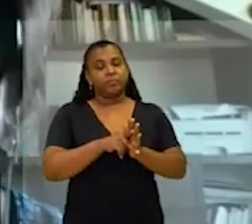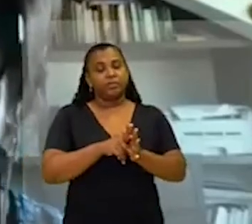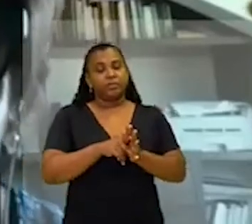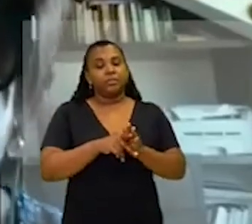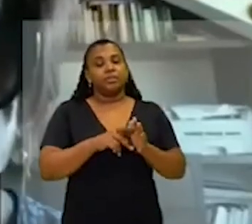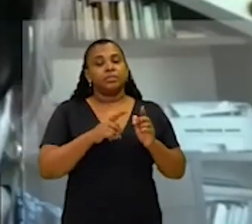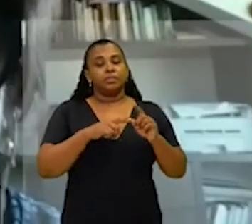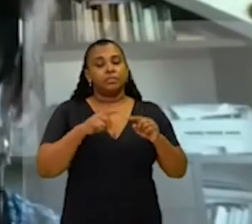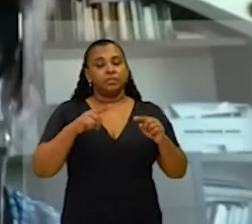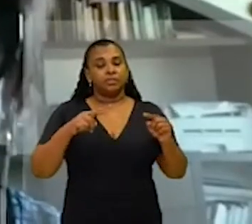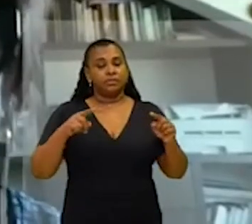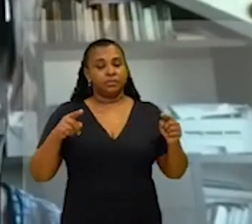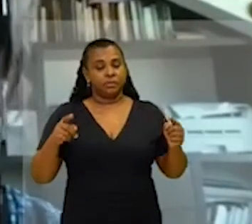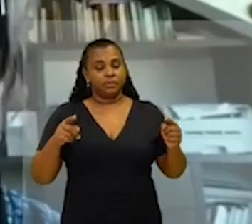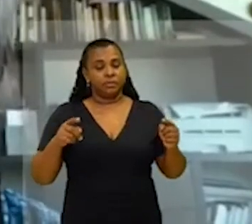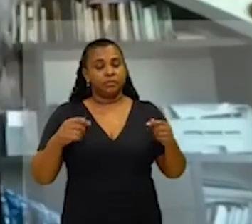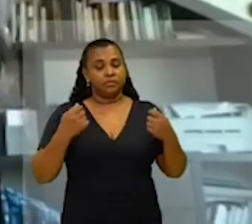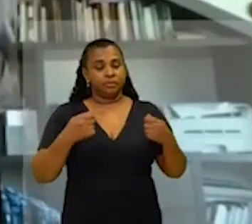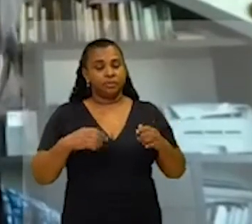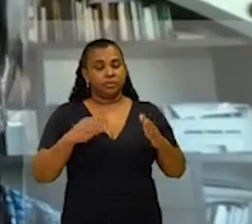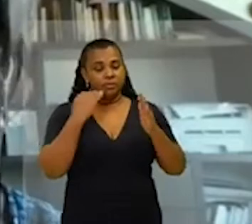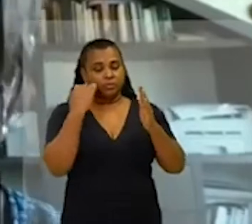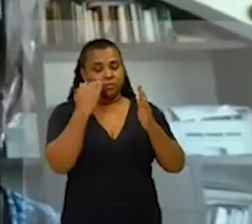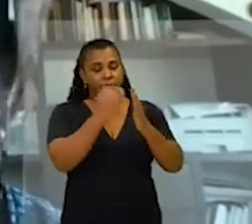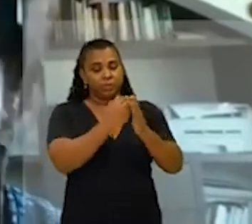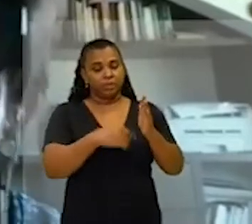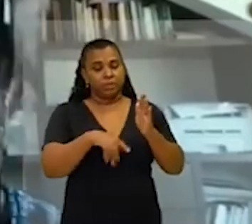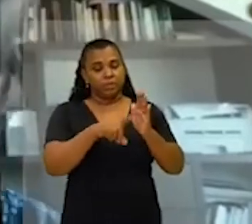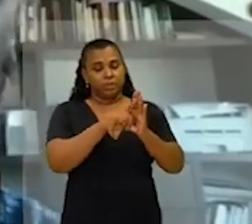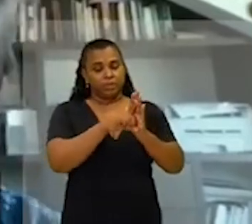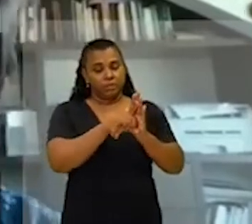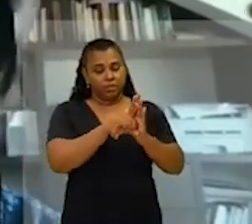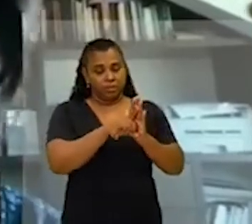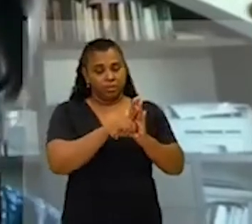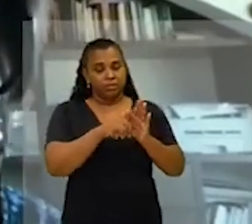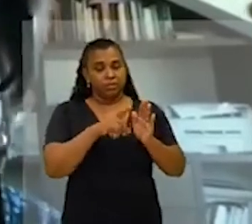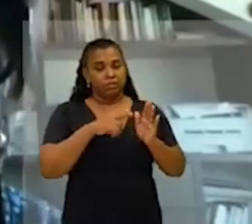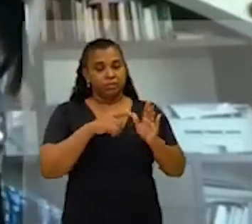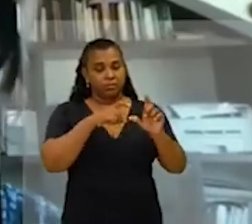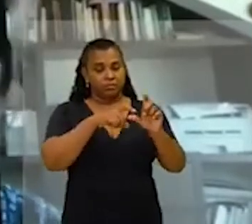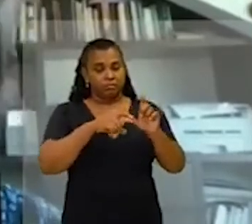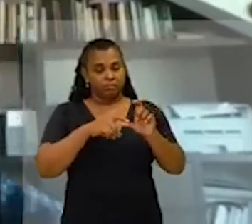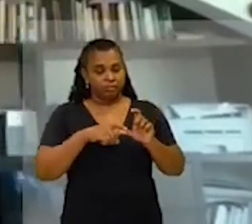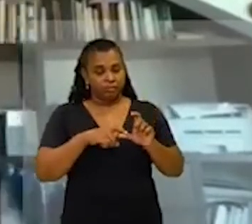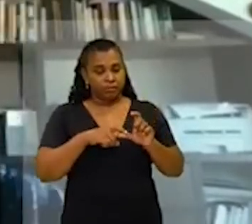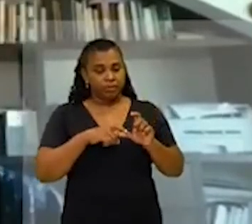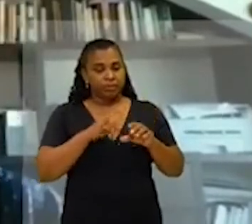conformidade condicional e tem como Prefeito o caráter Nacional do partido e já estabelece